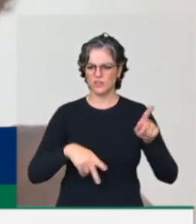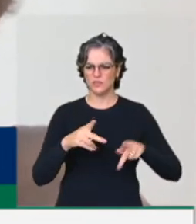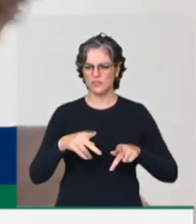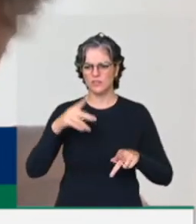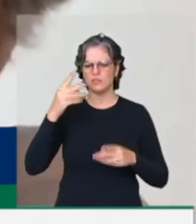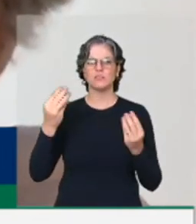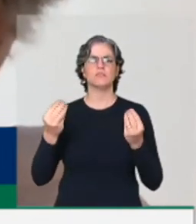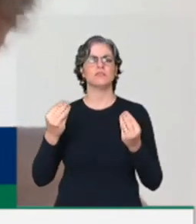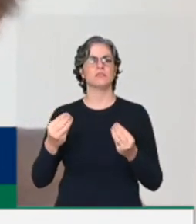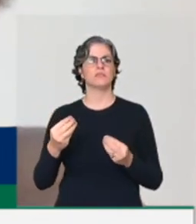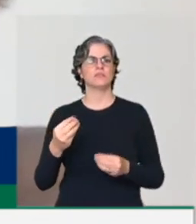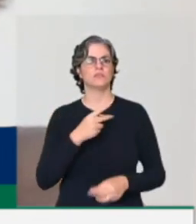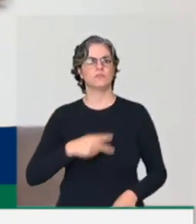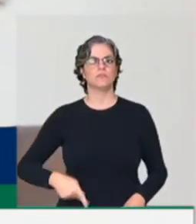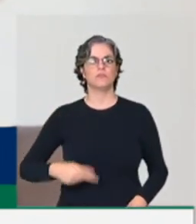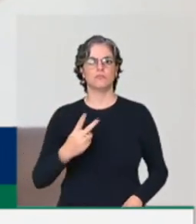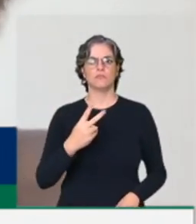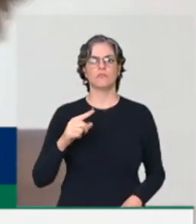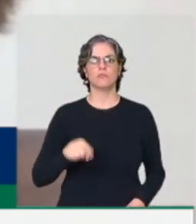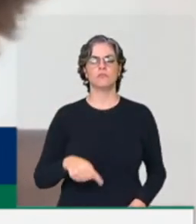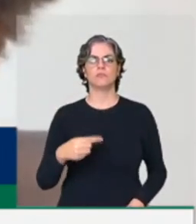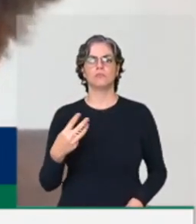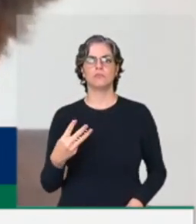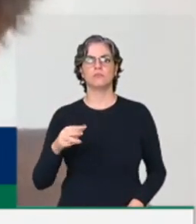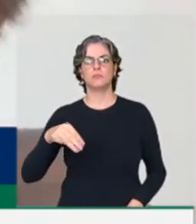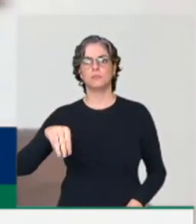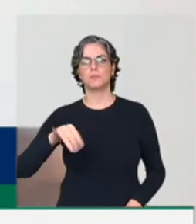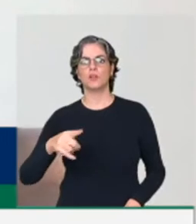GENTE VAI VER PRESIDENTE QUE GASTA 2.3 MILHÕES COM AS SUAS FÉ RIAS. OU O FILHO DO PRESIDENTE DA REPÚBLICA QUE